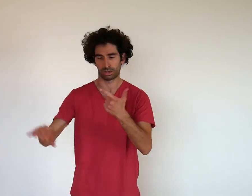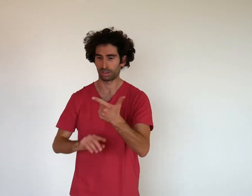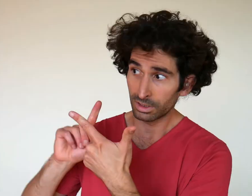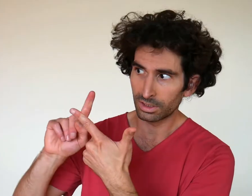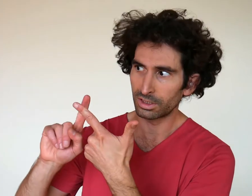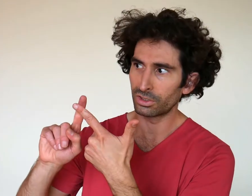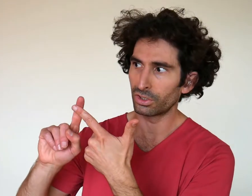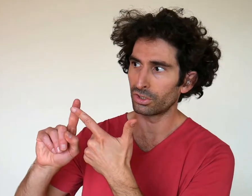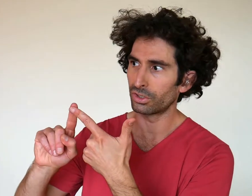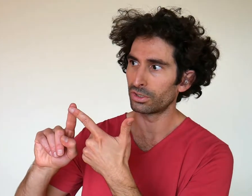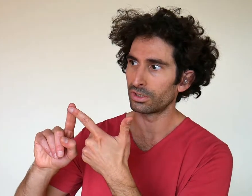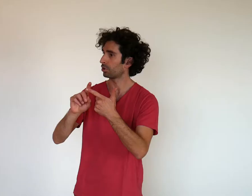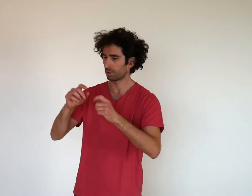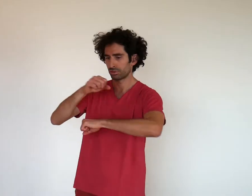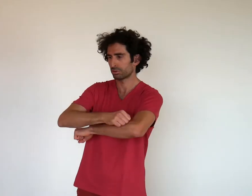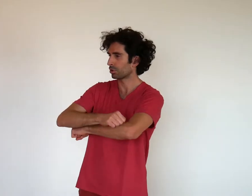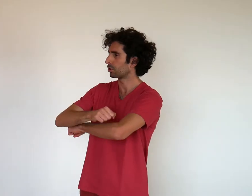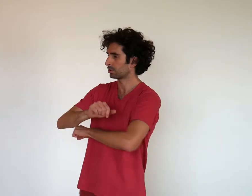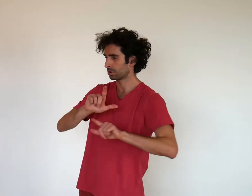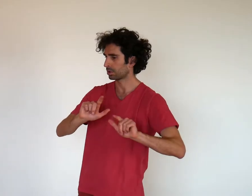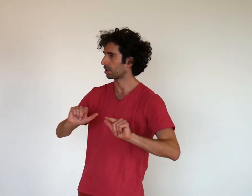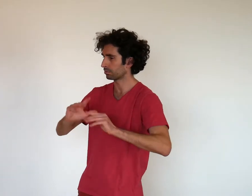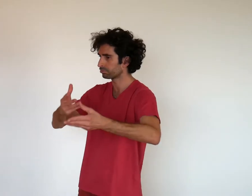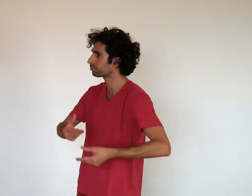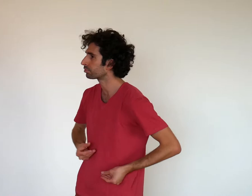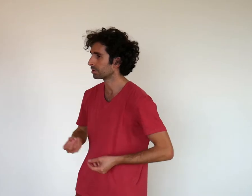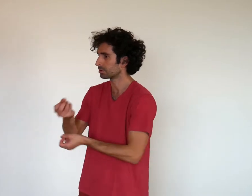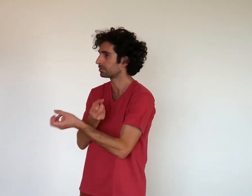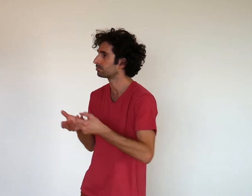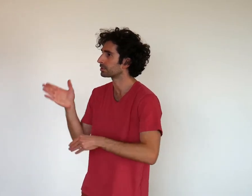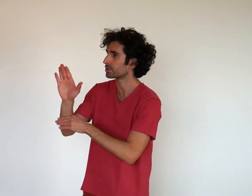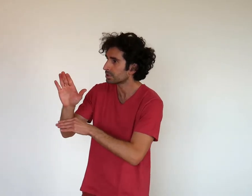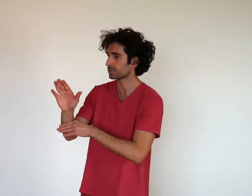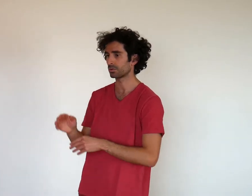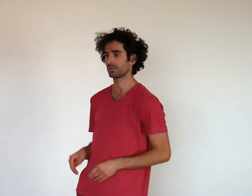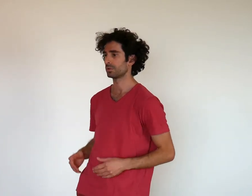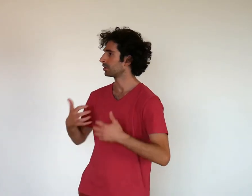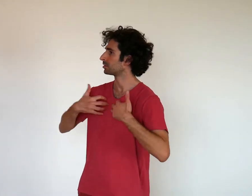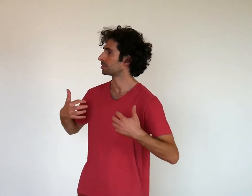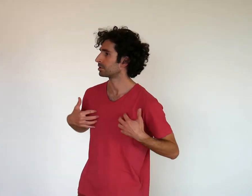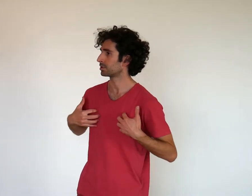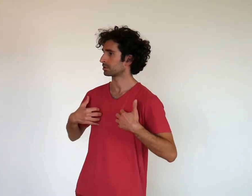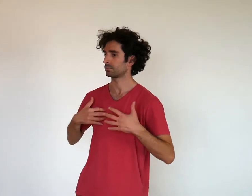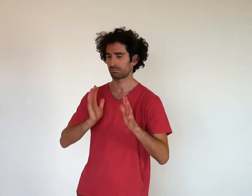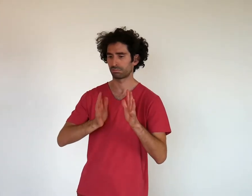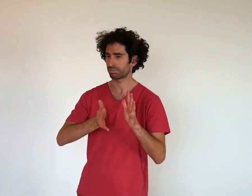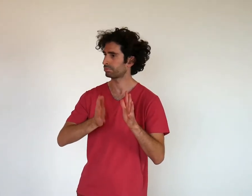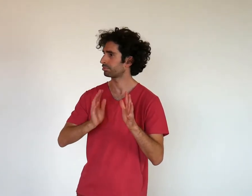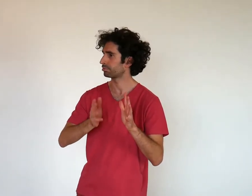Deux, des stands sont là pour accueillir, présenter le STIM, faire des signes scientifiques.